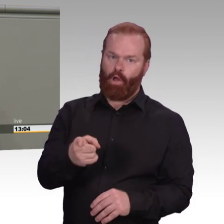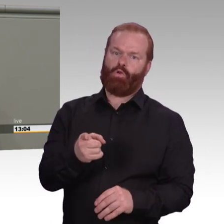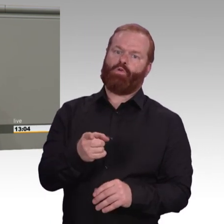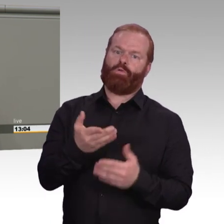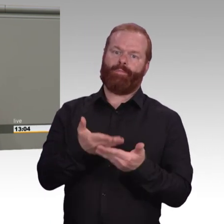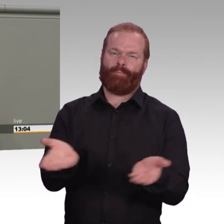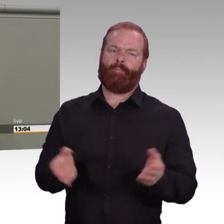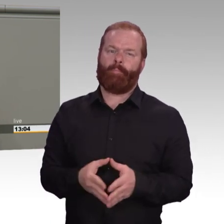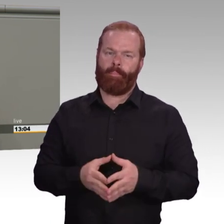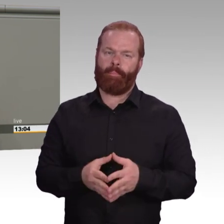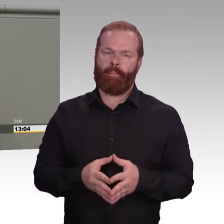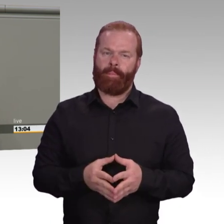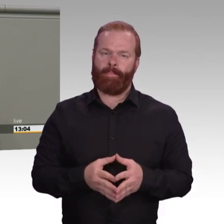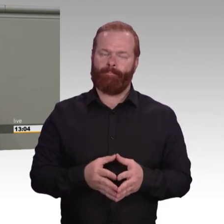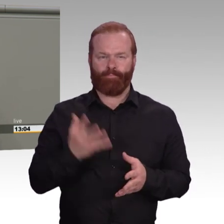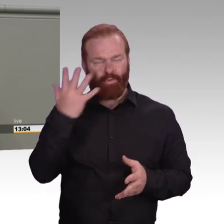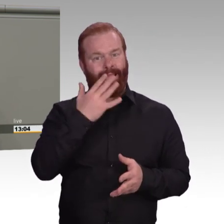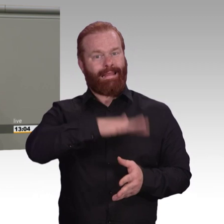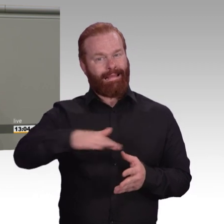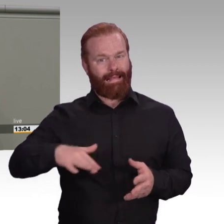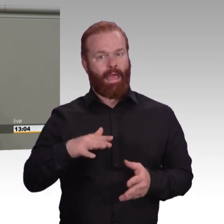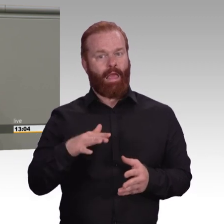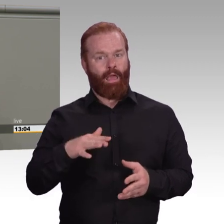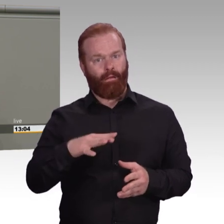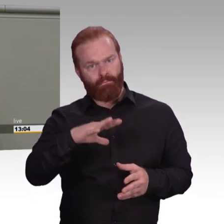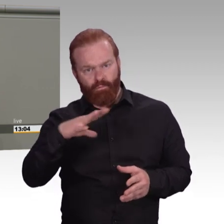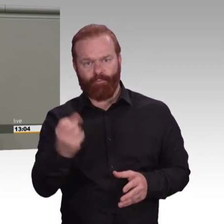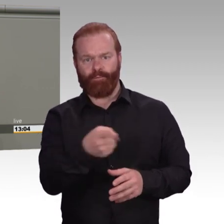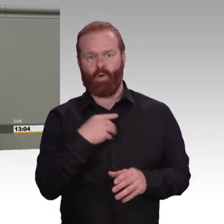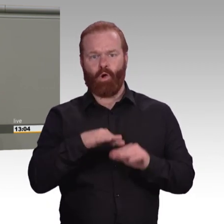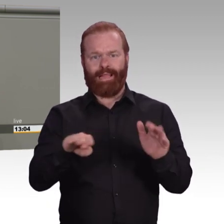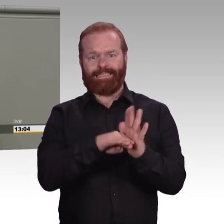Besonders bewegt hat mich der Fall des Jungen aus Staufen,